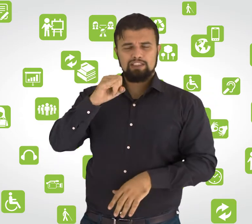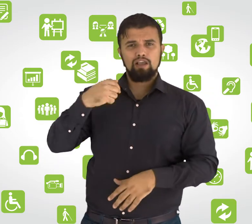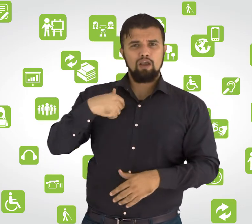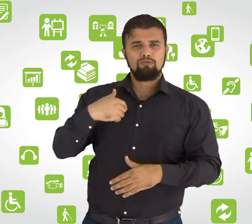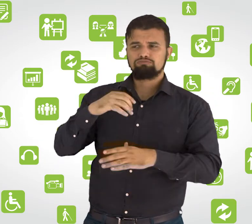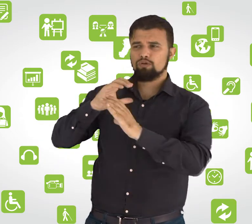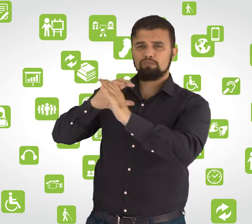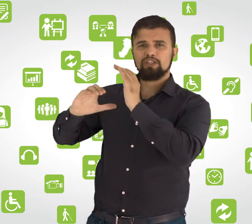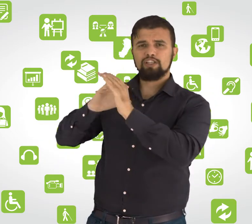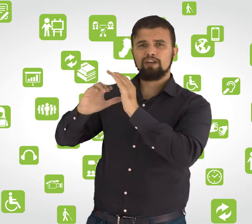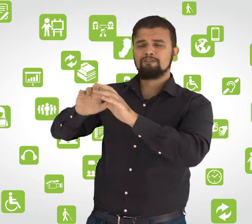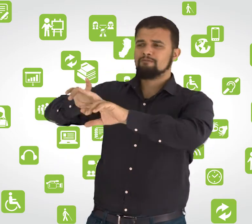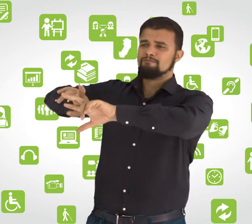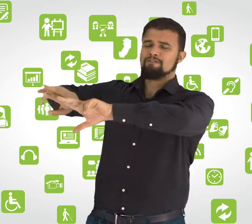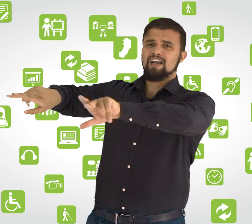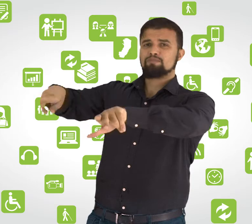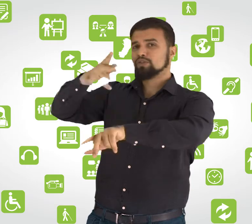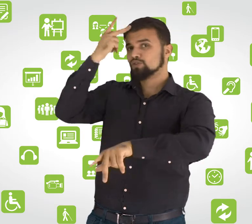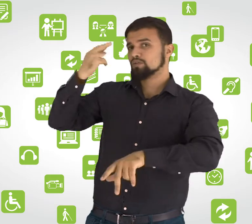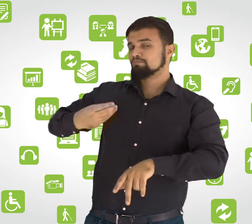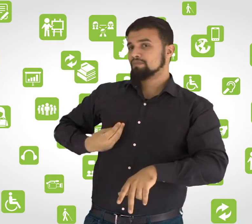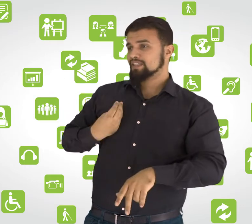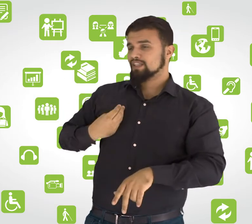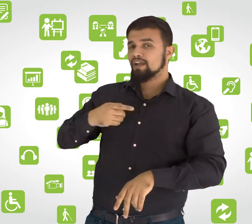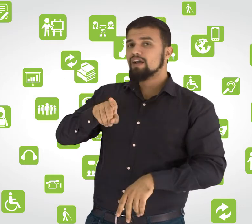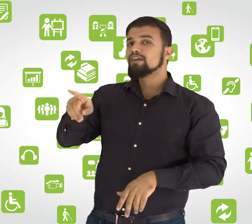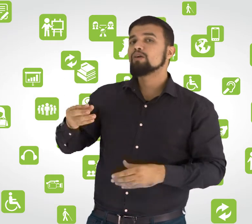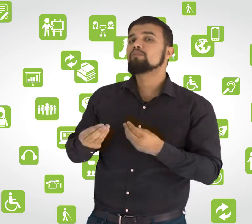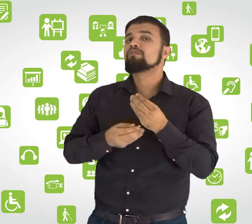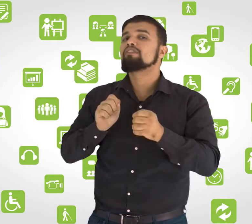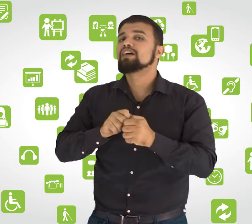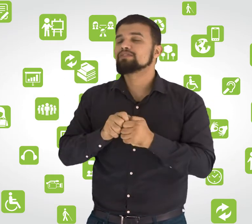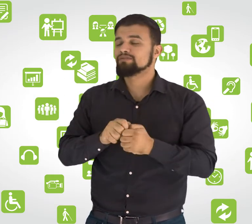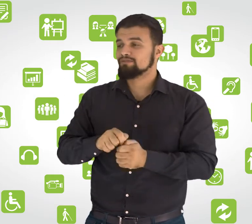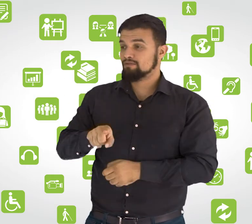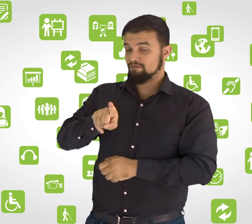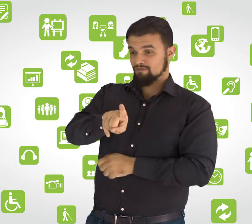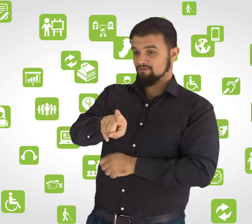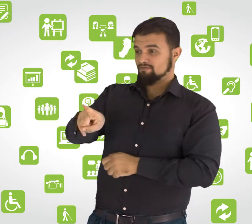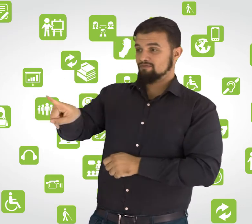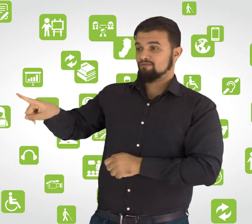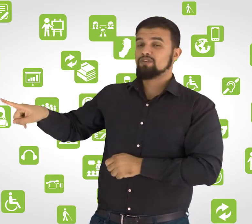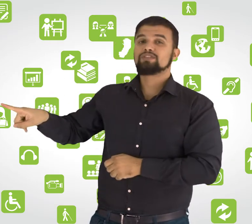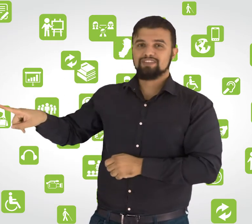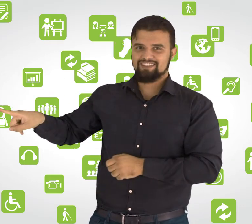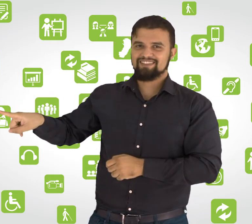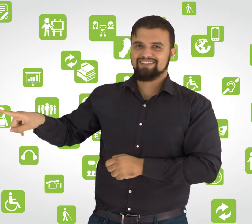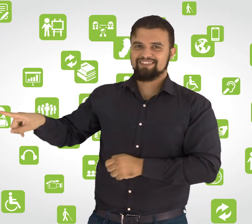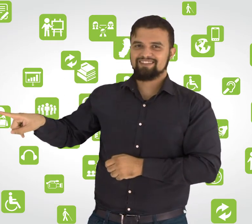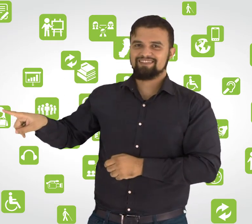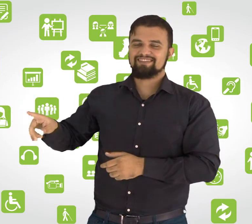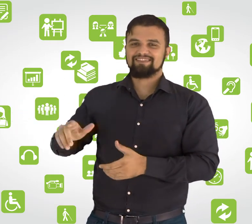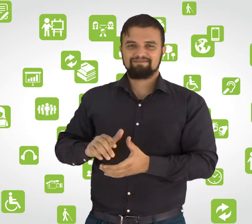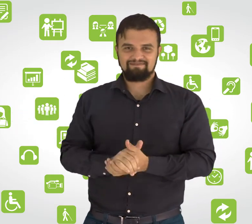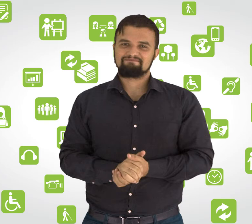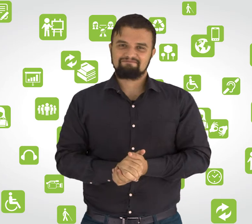E se quero me representar várias pessoas à minha frente, uso este: (vocês "genérico")